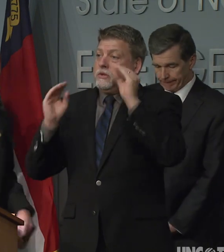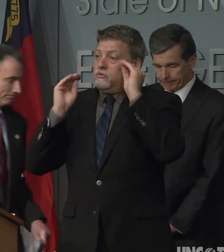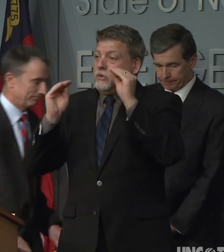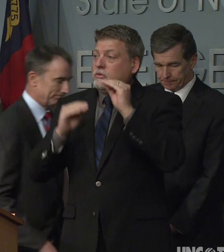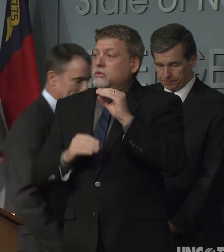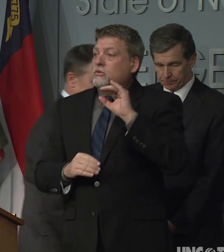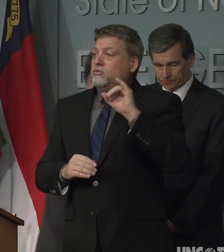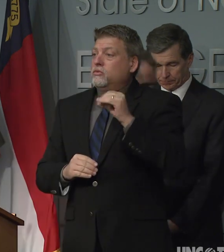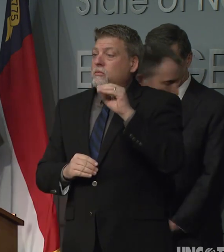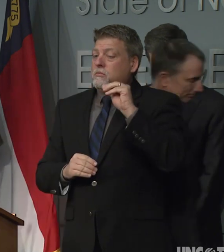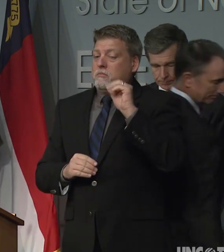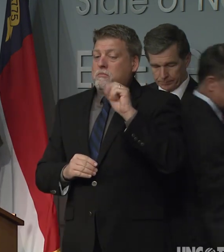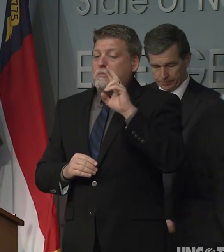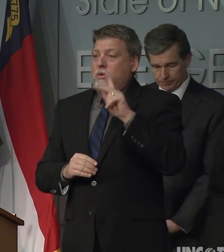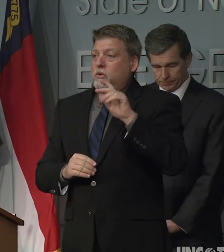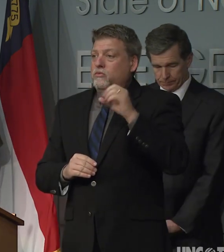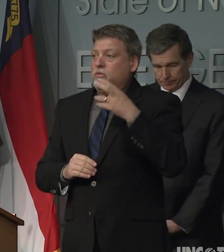instalaciones.